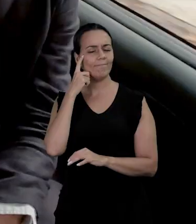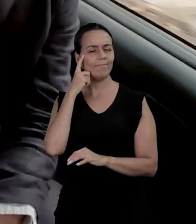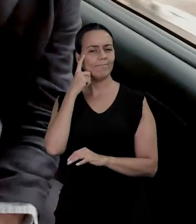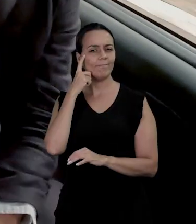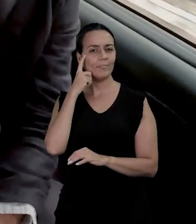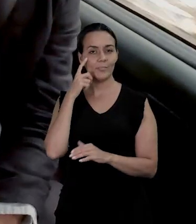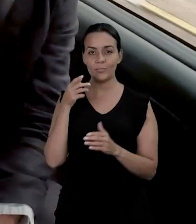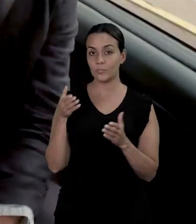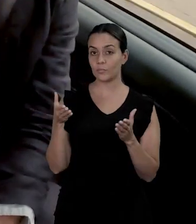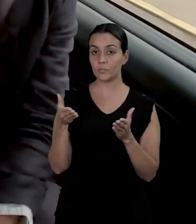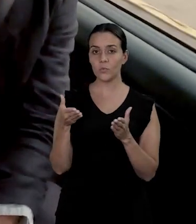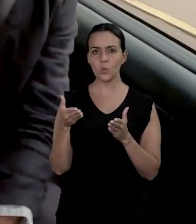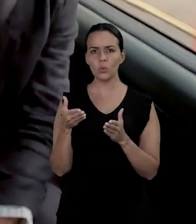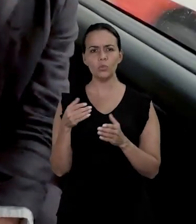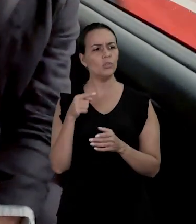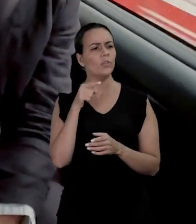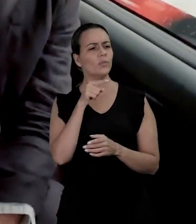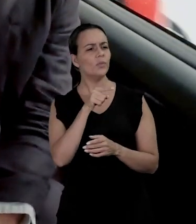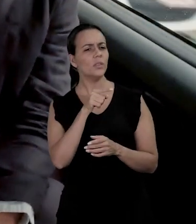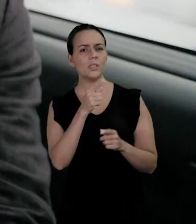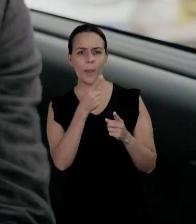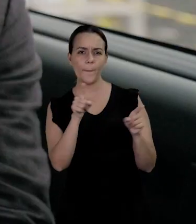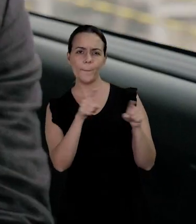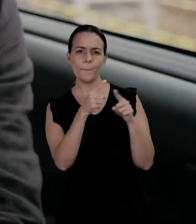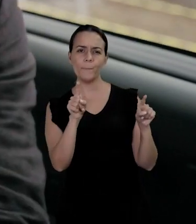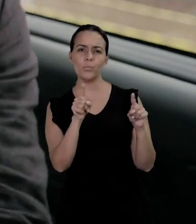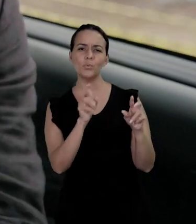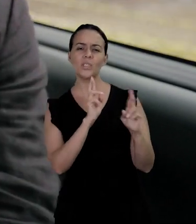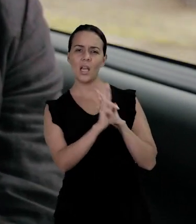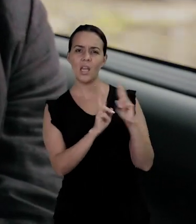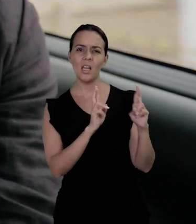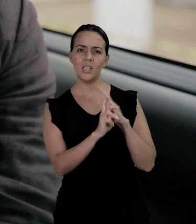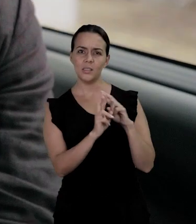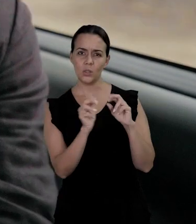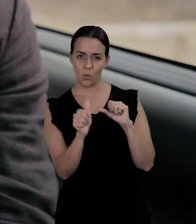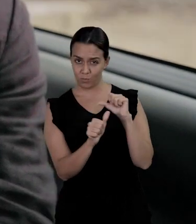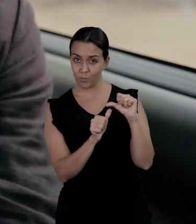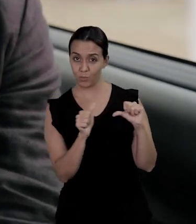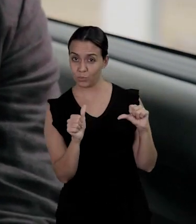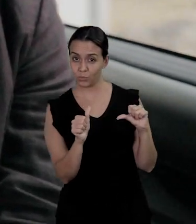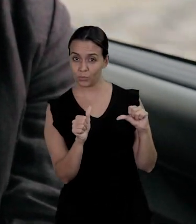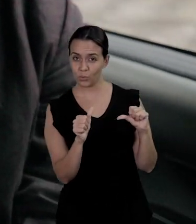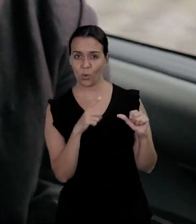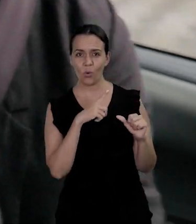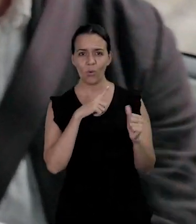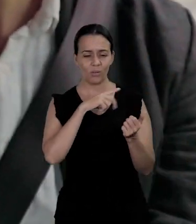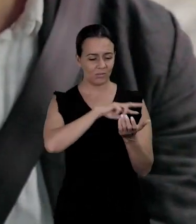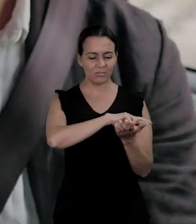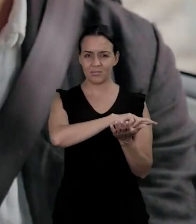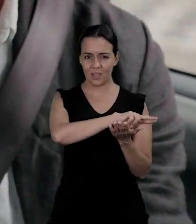A sua relação com música se alterou muito, em função das plataformas, você consome ainda muito Spotify?